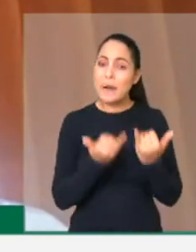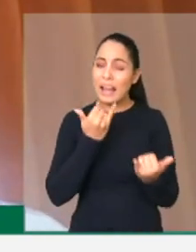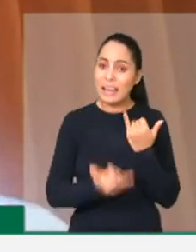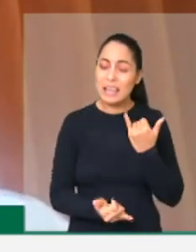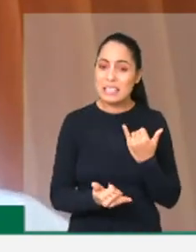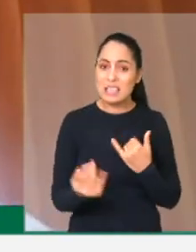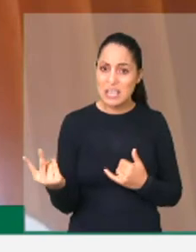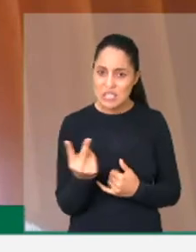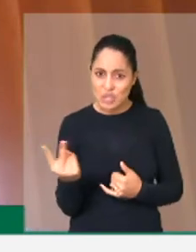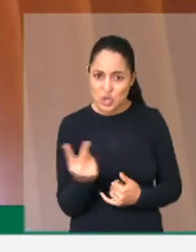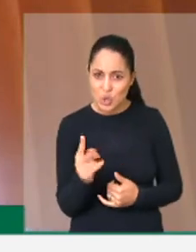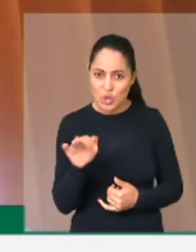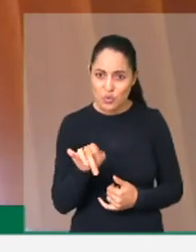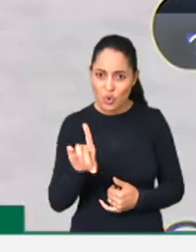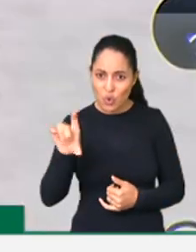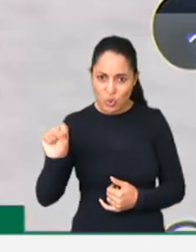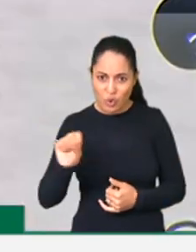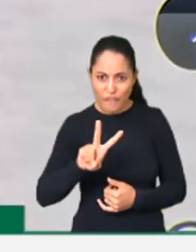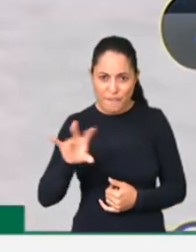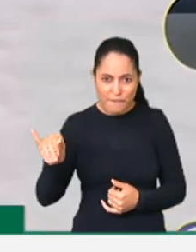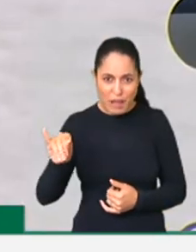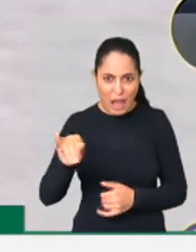DE INCENTIVO A RETOMADA DA ECONOMIA NEM COM POLÍTICAS DE RENDA COMO É O CASO DE UM